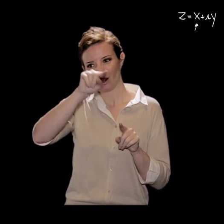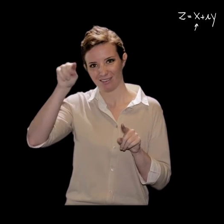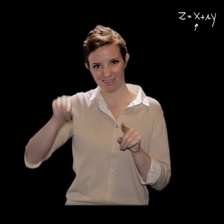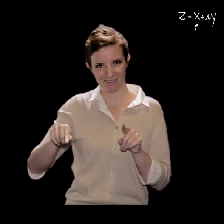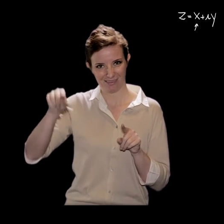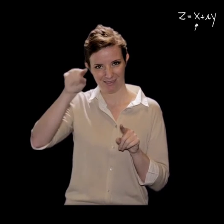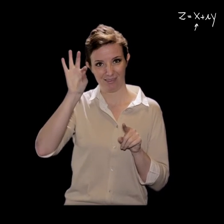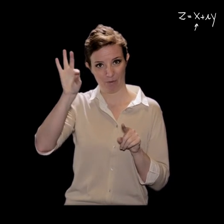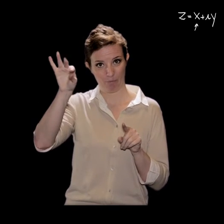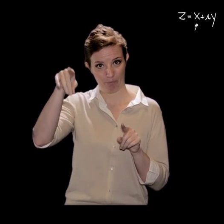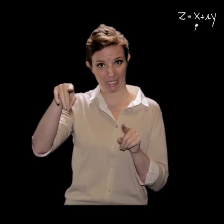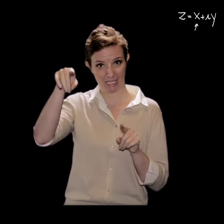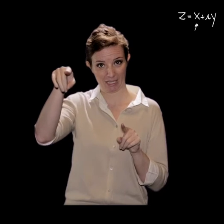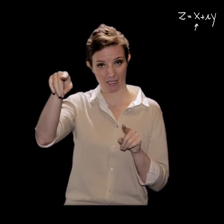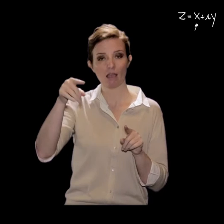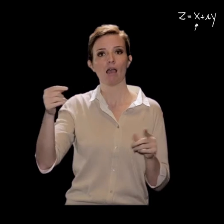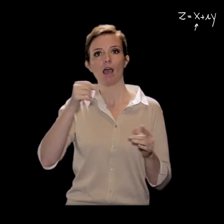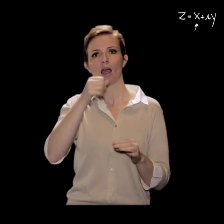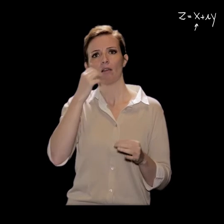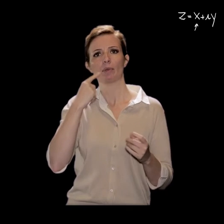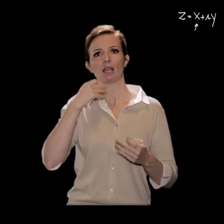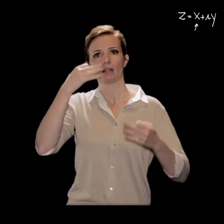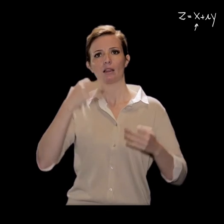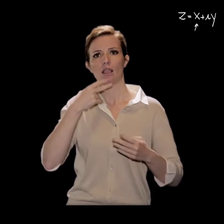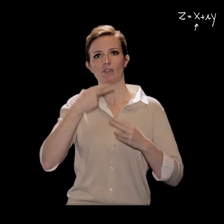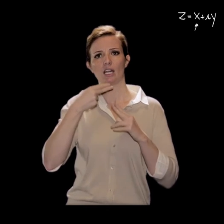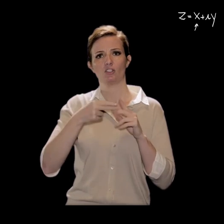Per definire il numero complesso in coordinate polari,